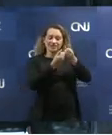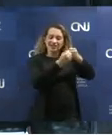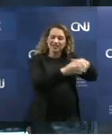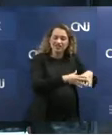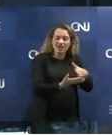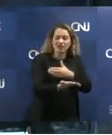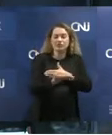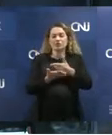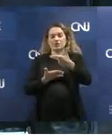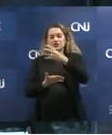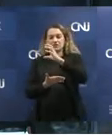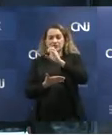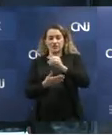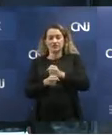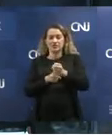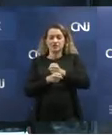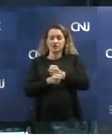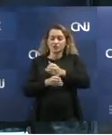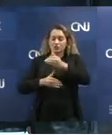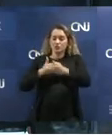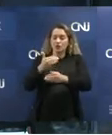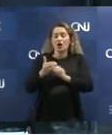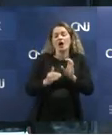correr sem nenhum tipo de